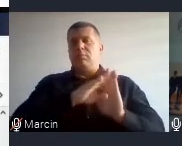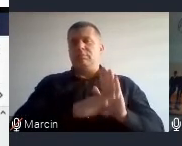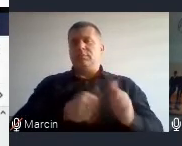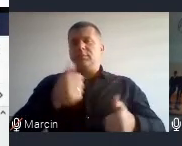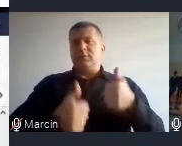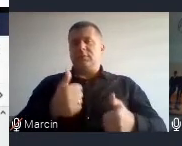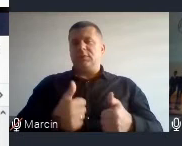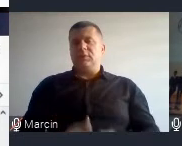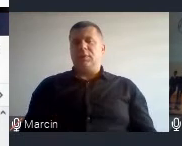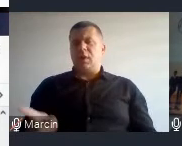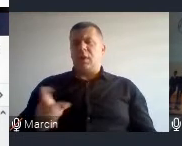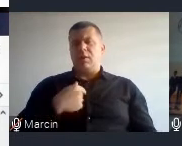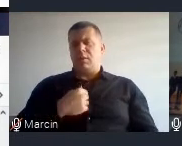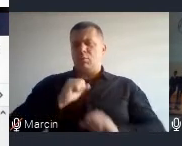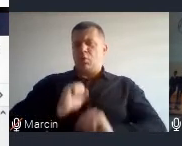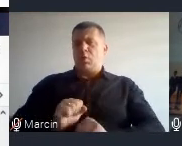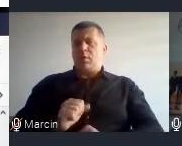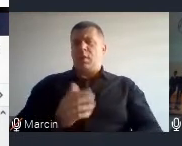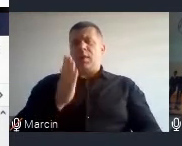Beneficjent broni się: „jest tylko jeden producent”.